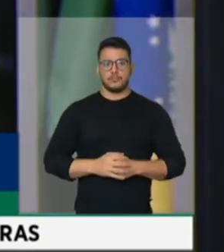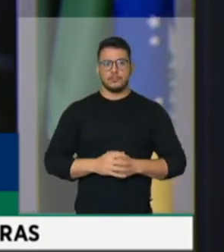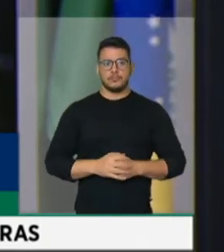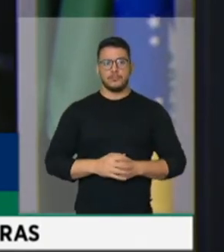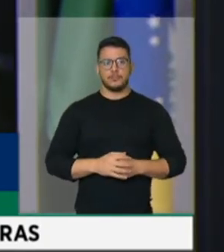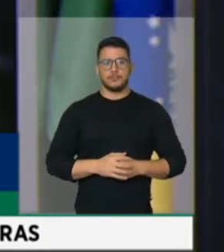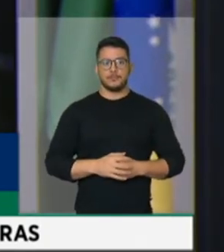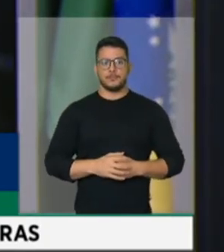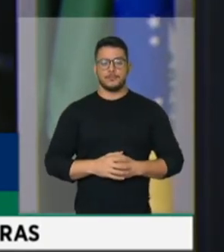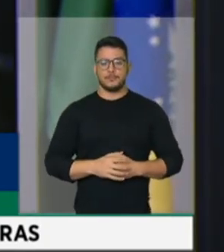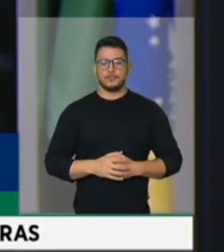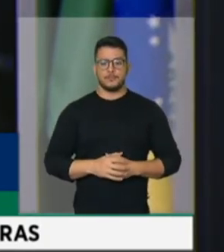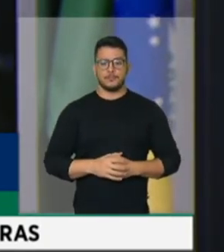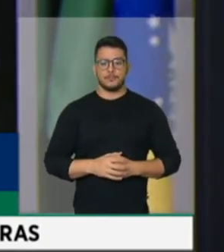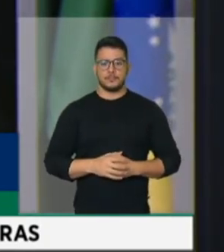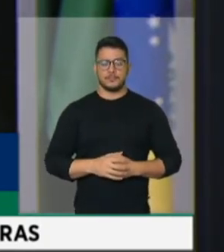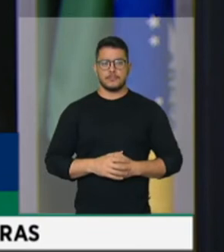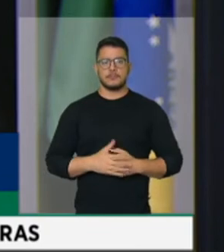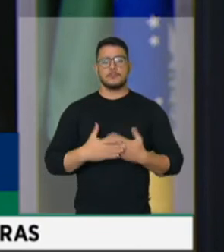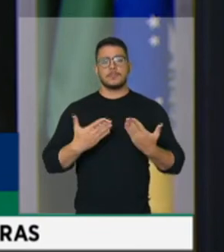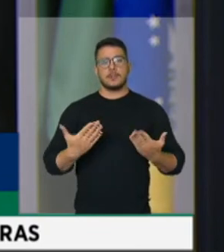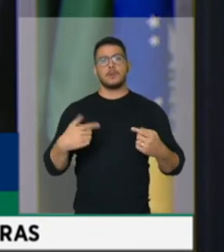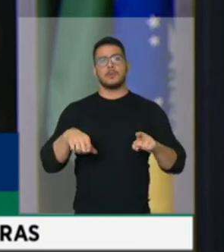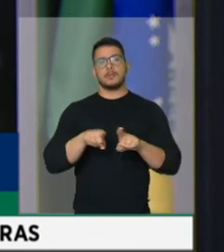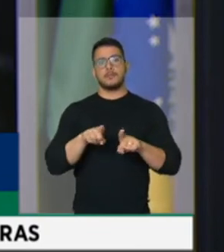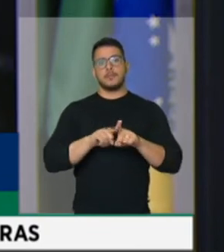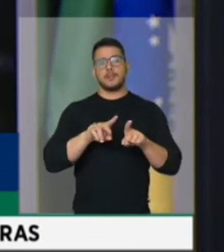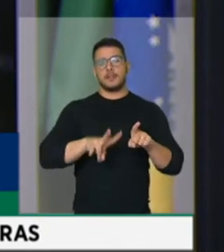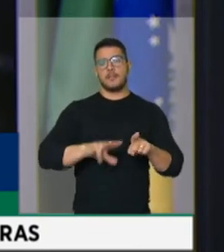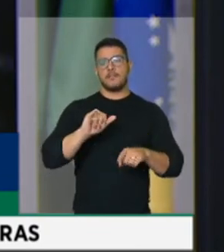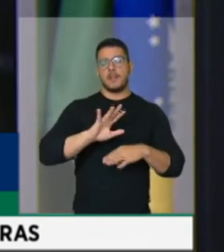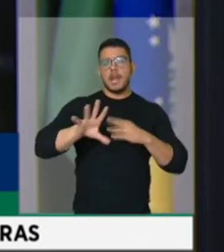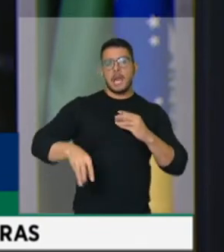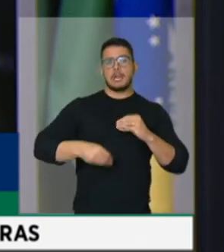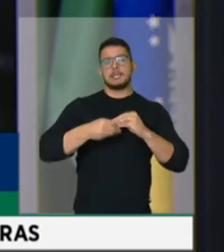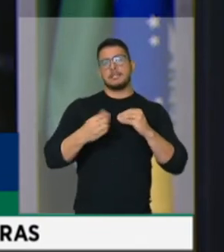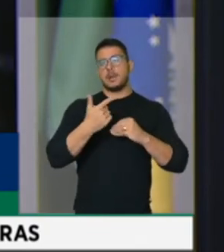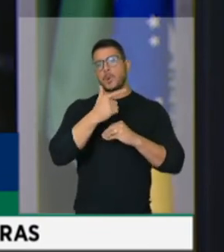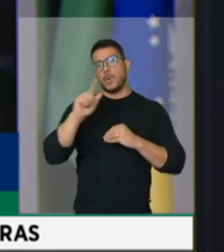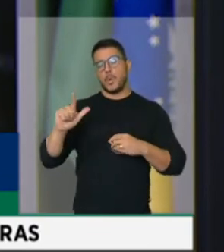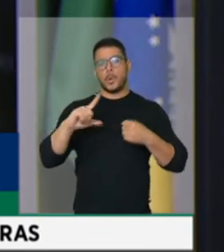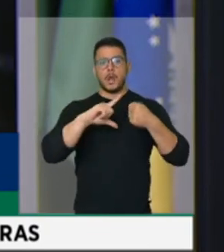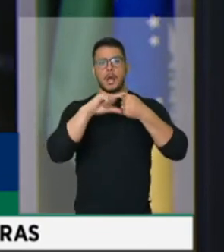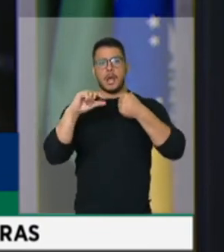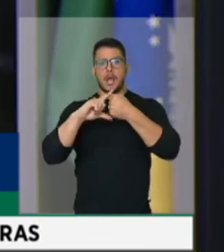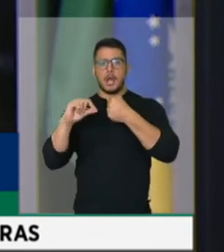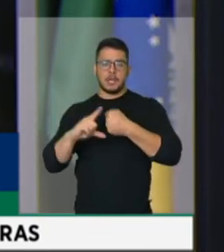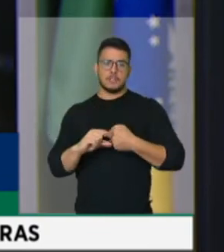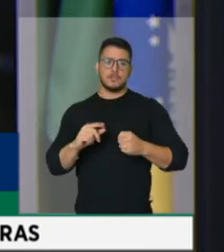TRATADO NO ART. 22, REENUMERADOS OS AMBIENTES, BEM COMO CONFERIR MAIOR CLAREZA ÀS OBRIGAÇÕES DE CADA AGENTE NO PROCESSO DE